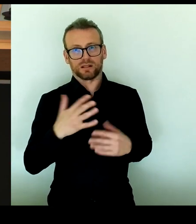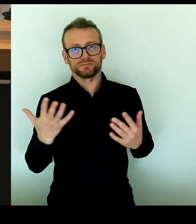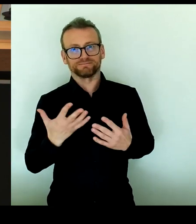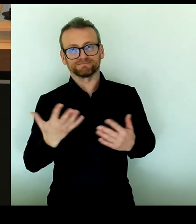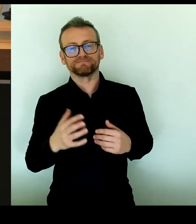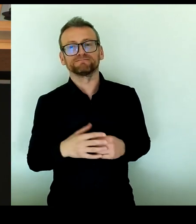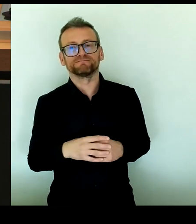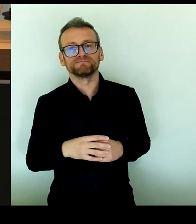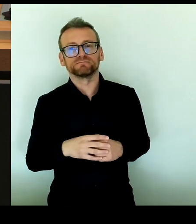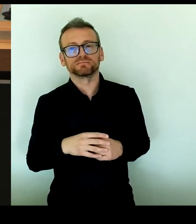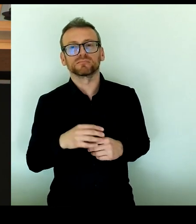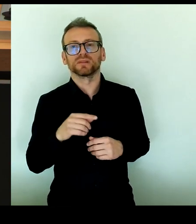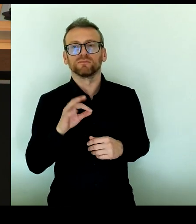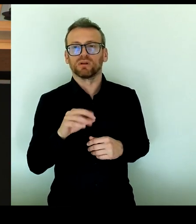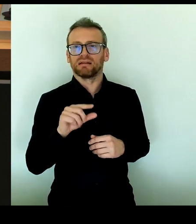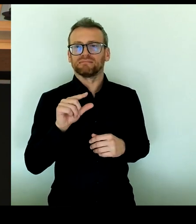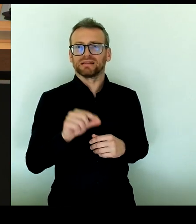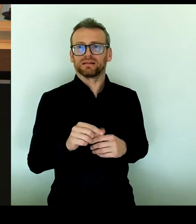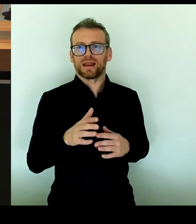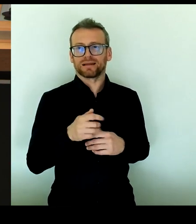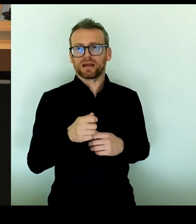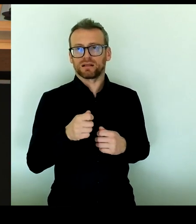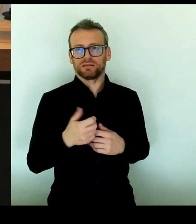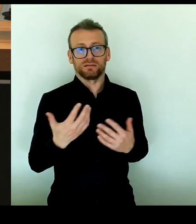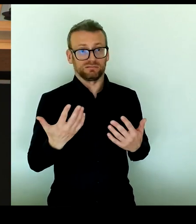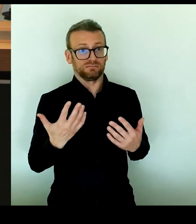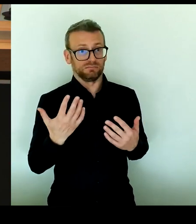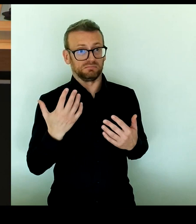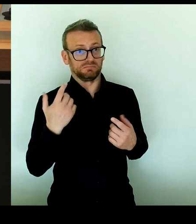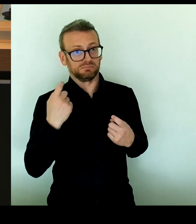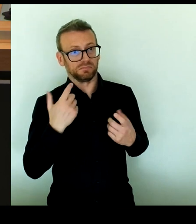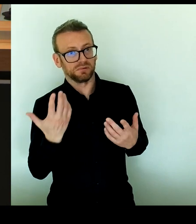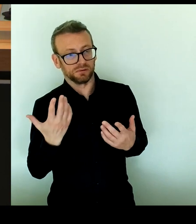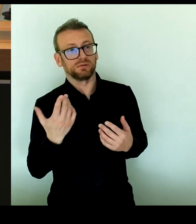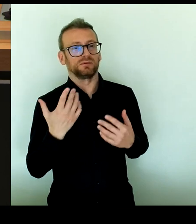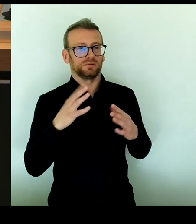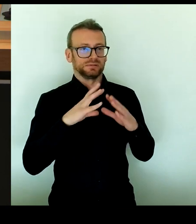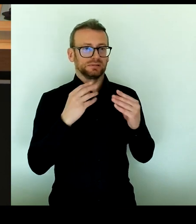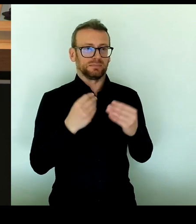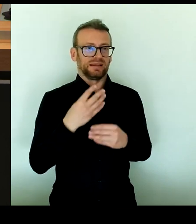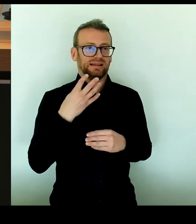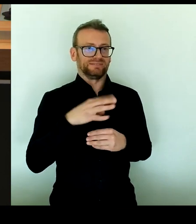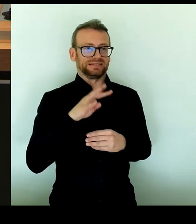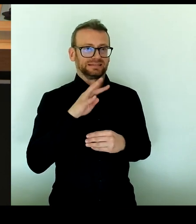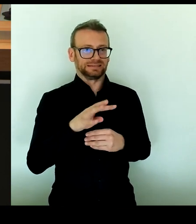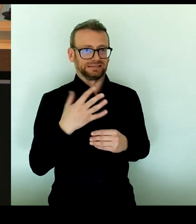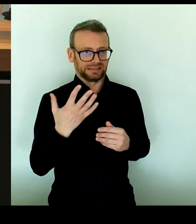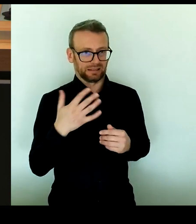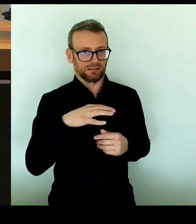Das Vereinsleben typisch deutsches Kulturgut und unverzichtbarer Motor für gemeinnützliches Engagement